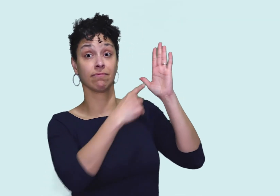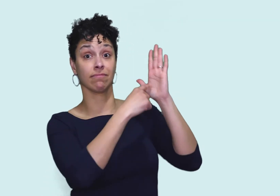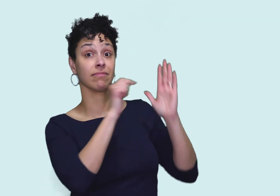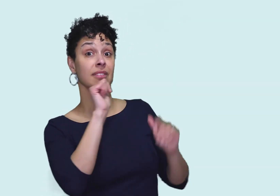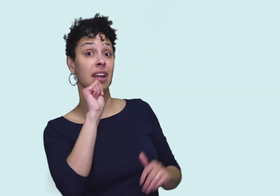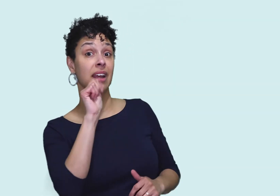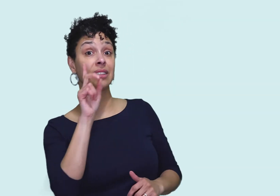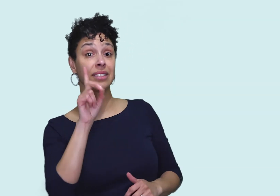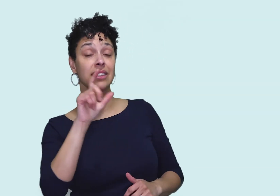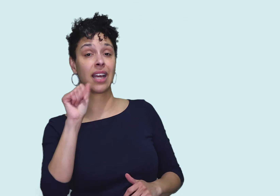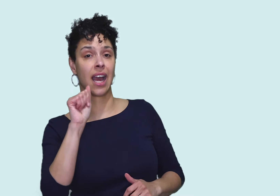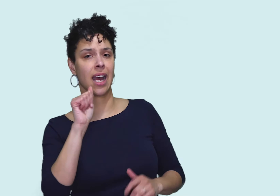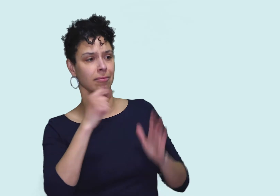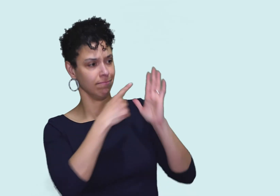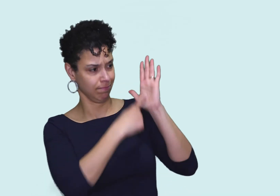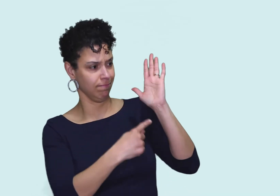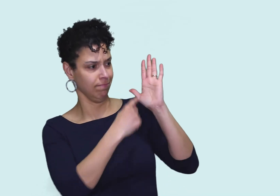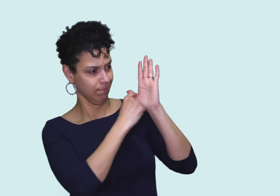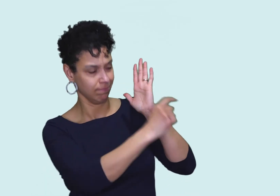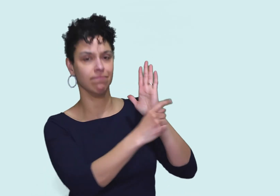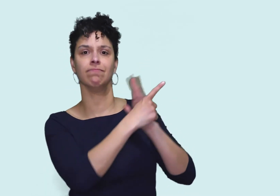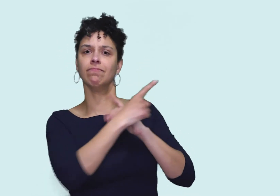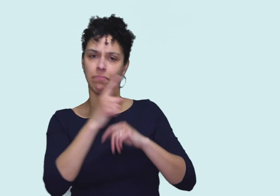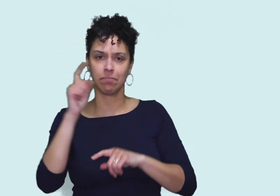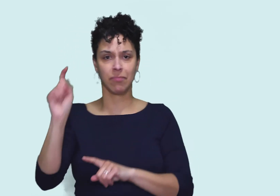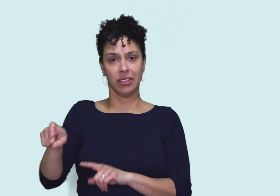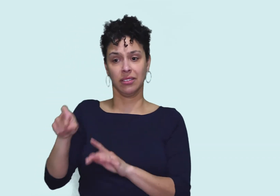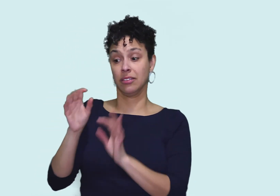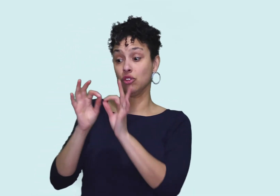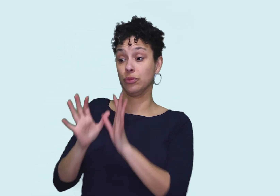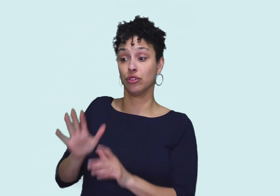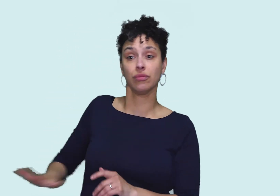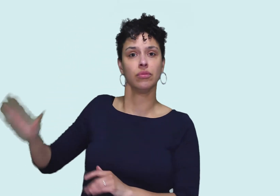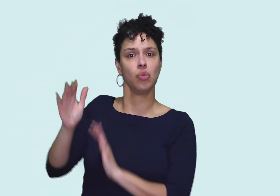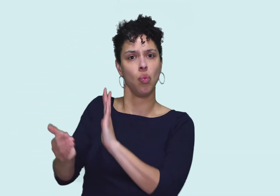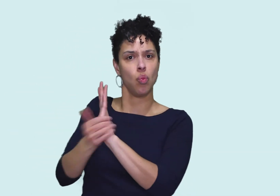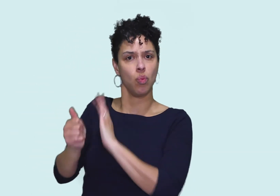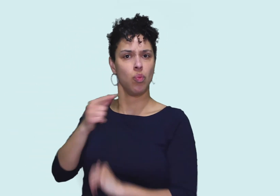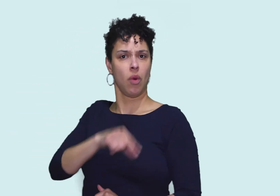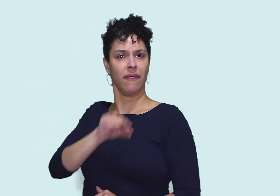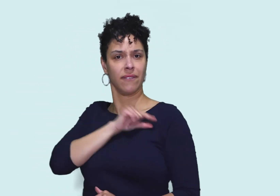La Ley de Estadounidenses con Discapacidades requiere que un intérprete esté calificado y tenga